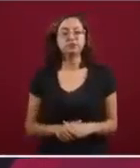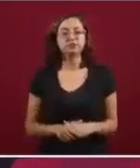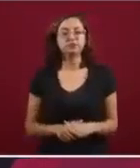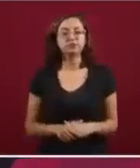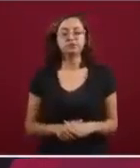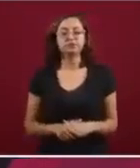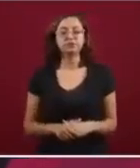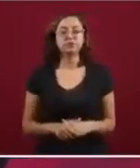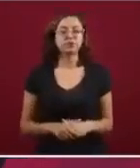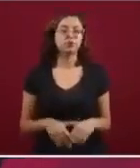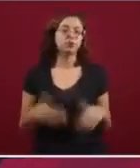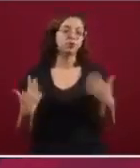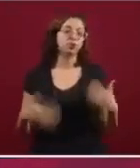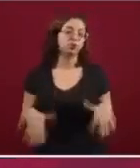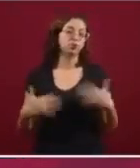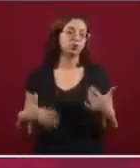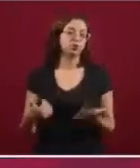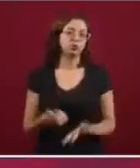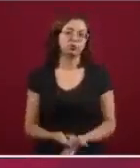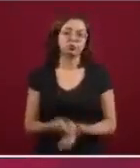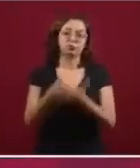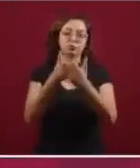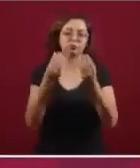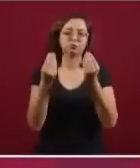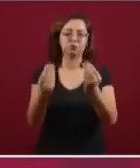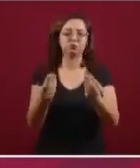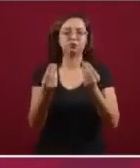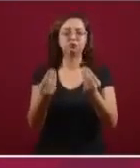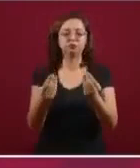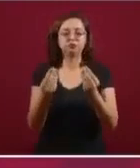a ayudar mucho, además es un ejemplo.